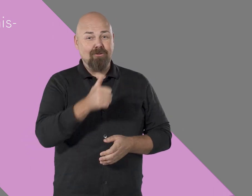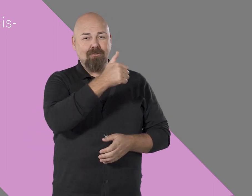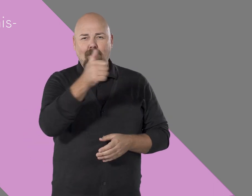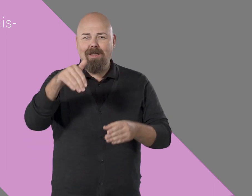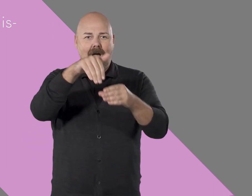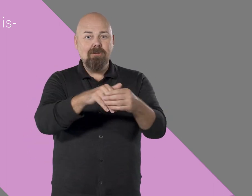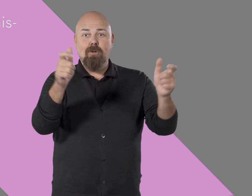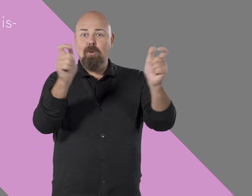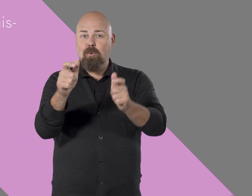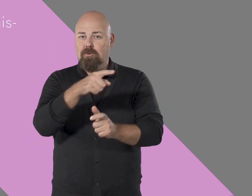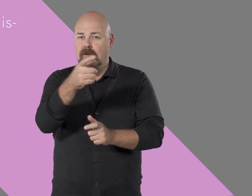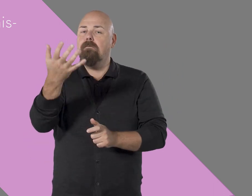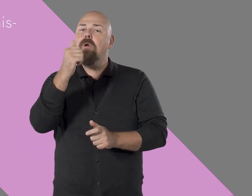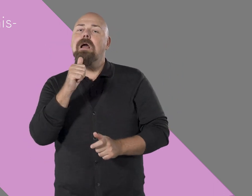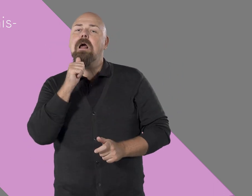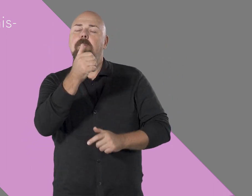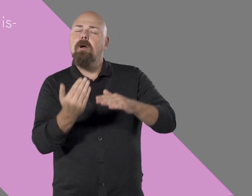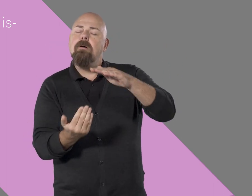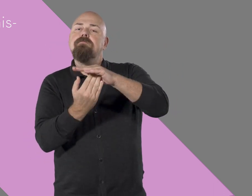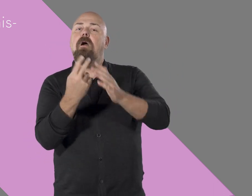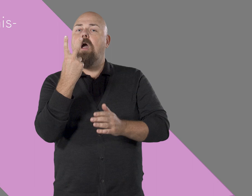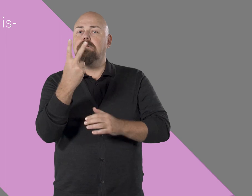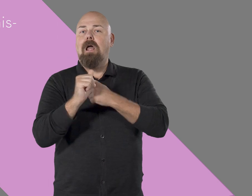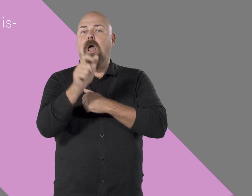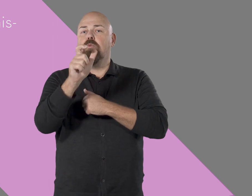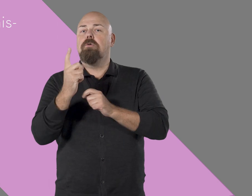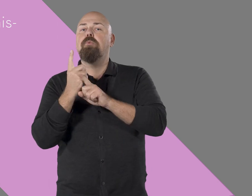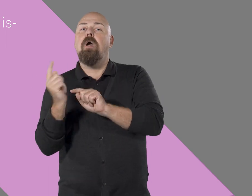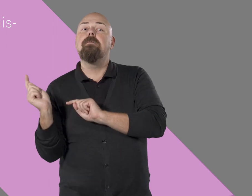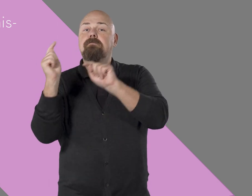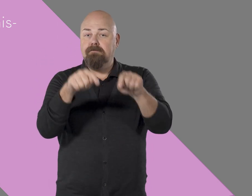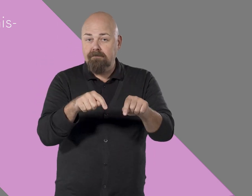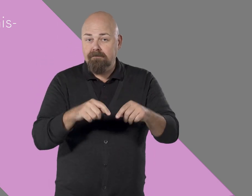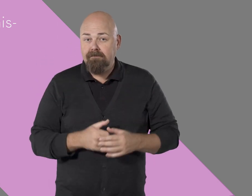Jokaisesta jäsenyhdistyksestä voi ilmoittautua korkeintaan kaksi edustajaa.